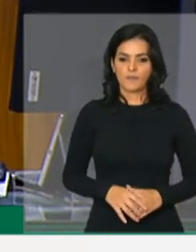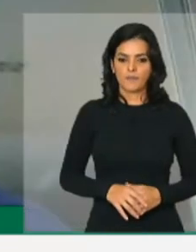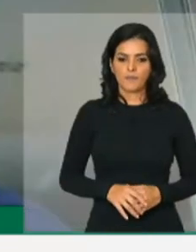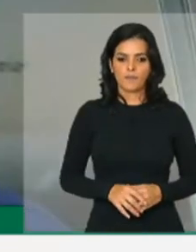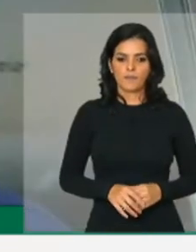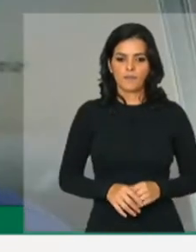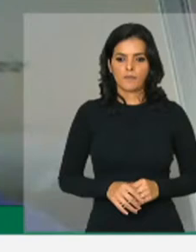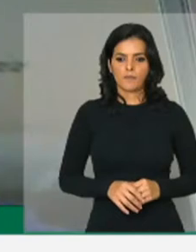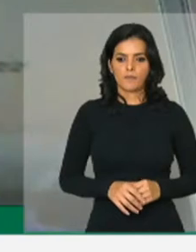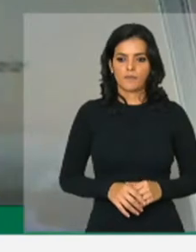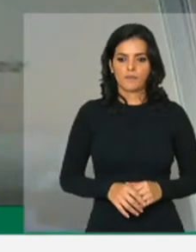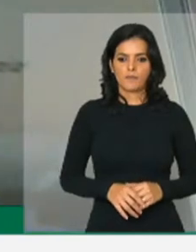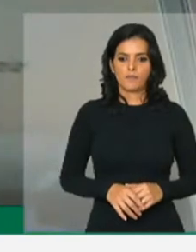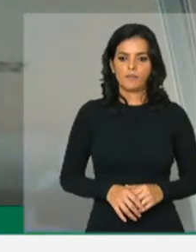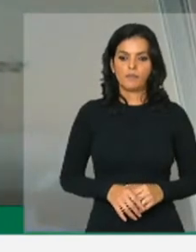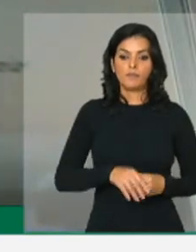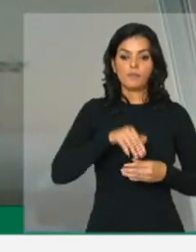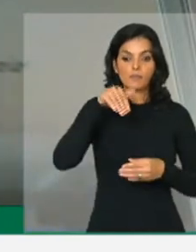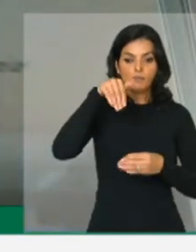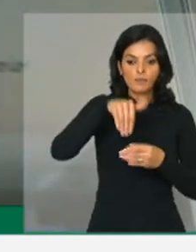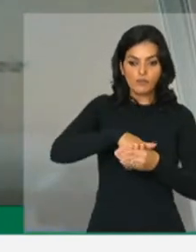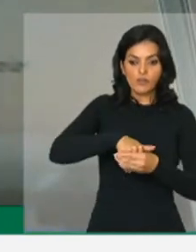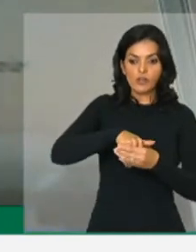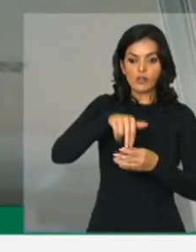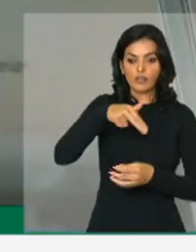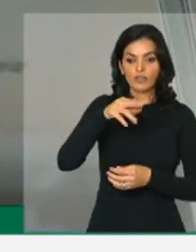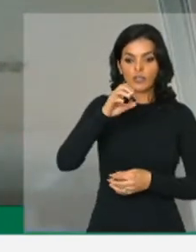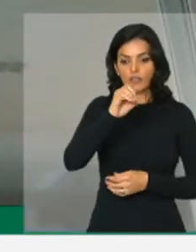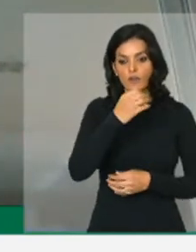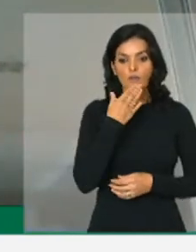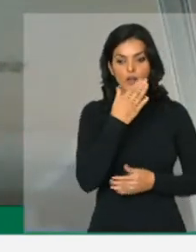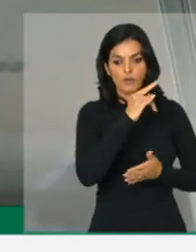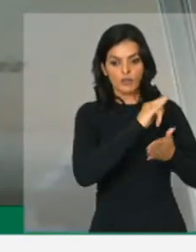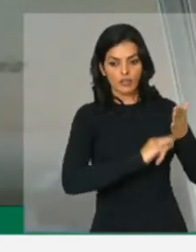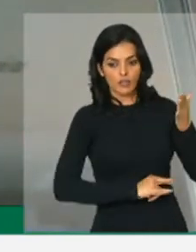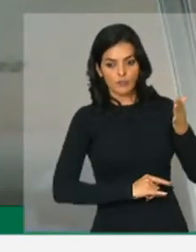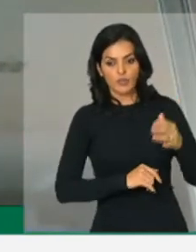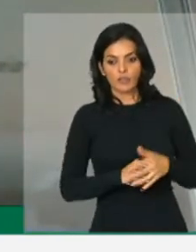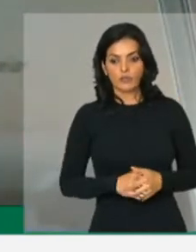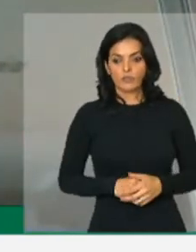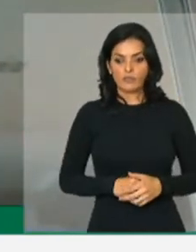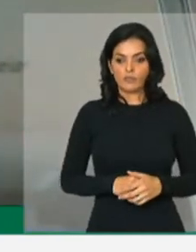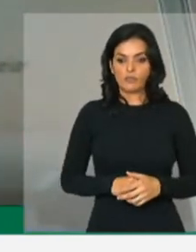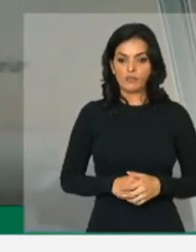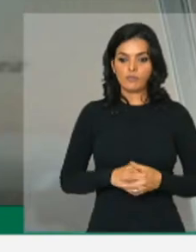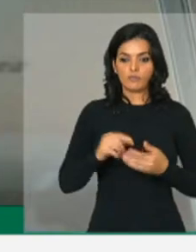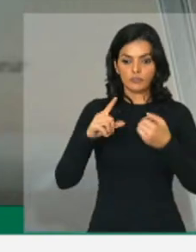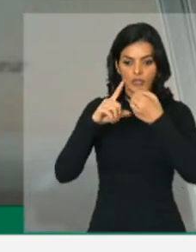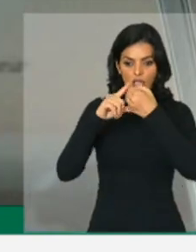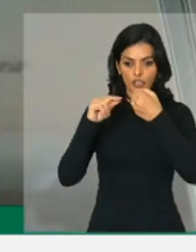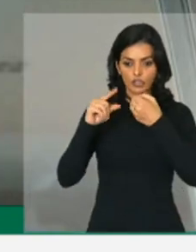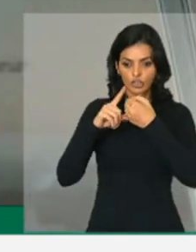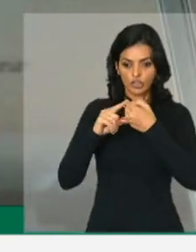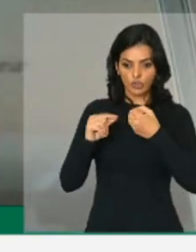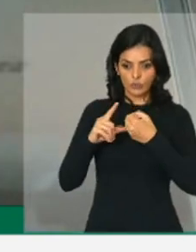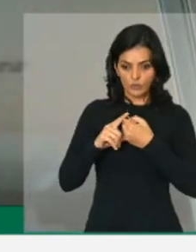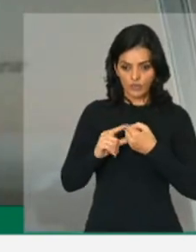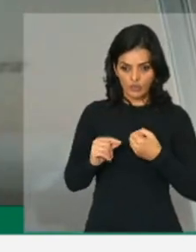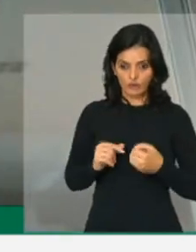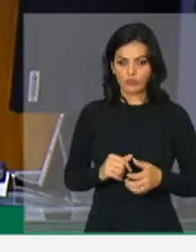OBRIGADO. COMO ORIENTA O NOVO? -- [DEPUTADO]: O NOVO VAI ORIENTAR SIM ENTENDE TEMOS QUE REALMENTE DISCUTIR ARTIGO POR ARTIGO EM FUNÇÃO DE TEREM PONTOS QUE SÃO NECESSÁRIOS